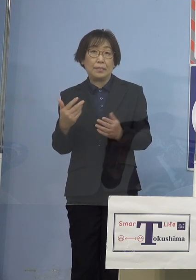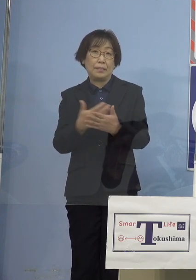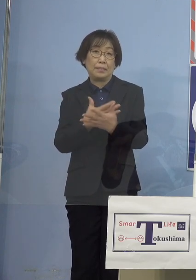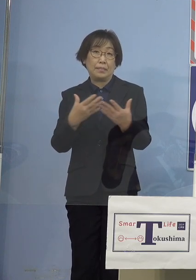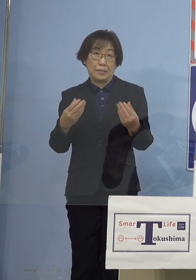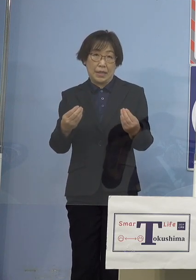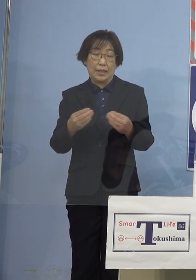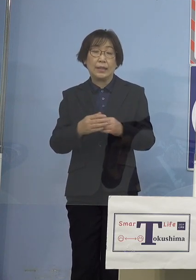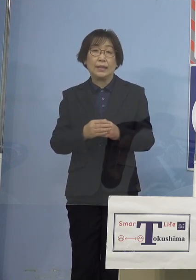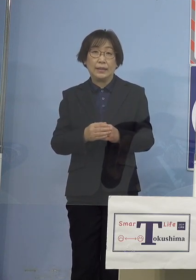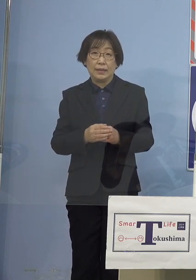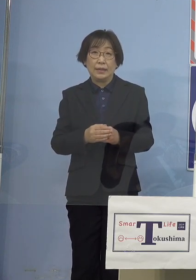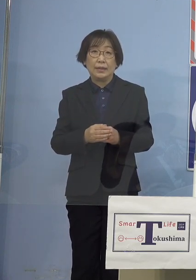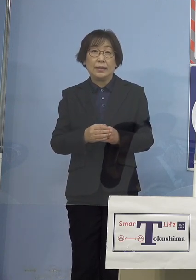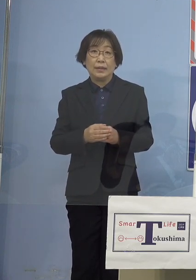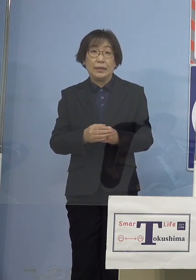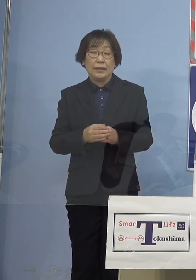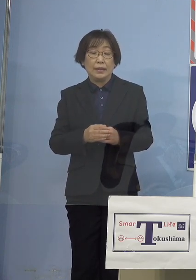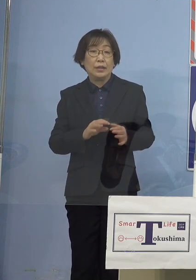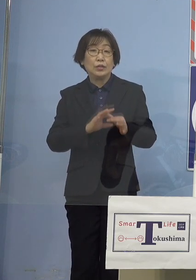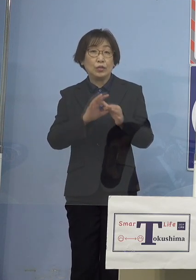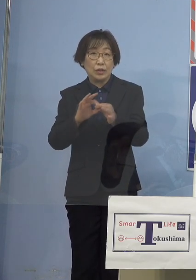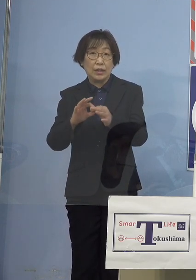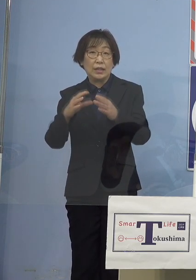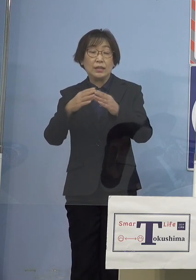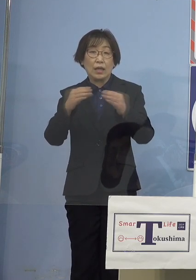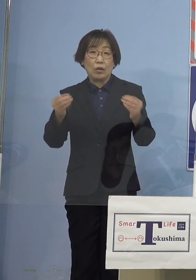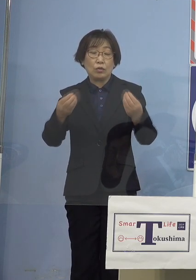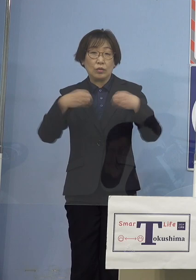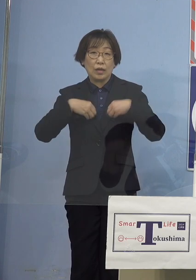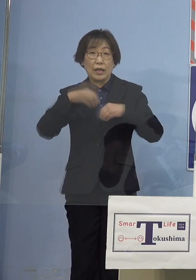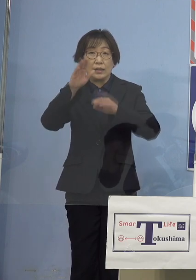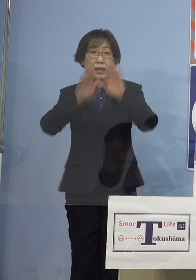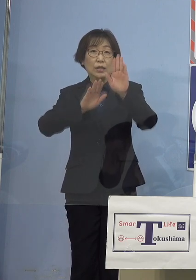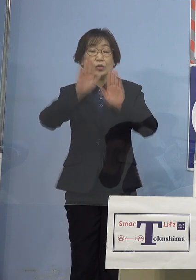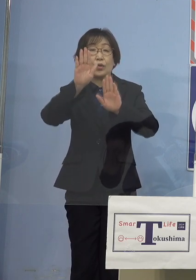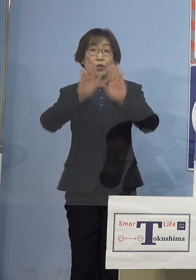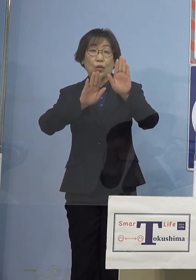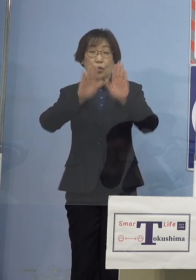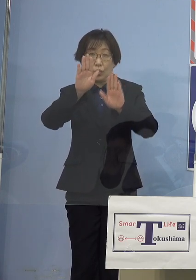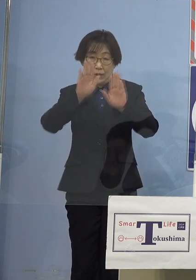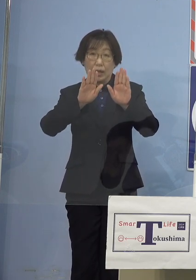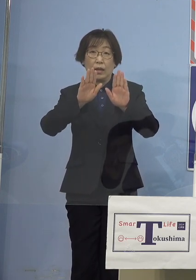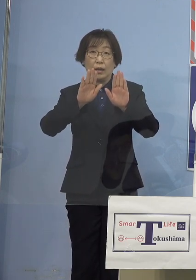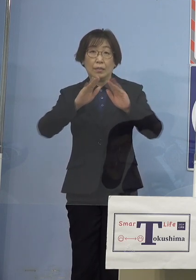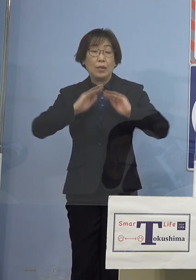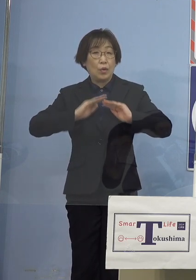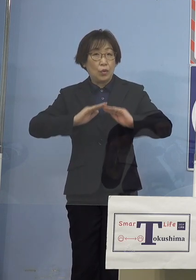引き続き、全国の感染状況については 落ち着きを見せているところでありまして